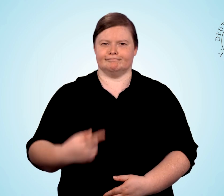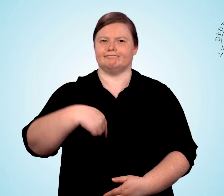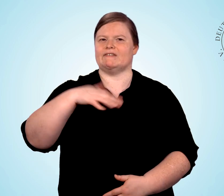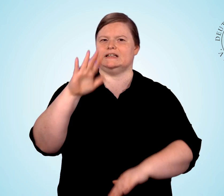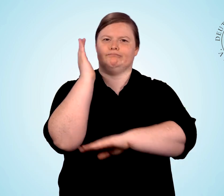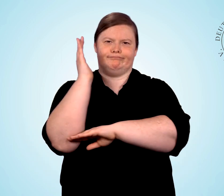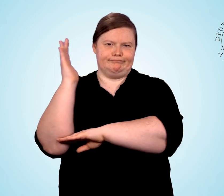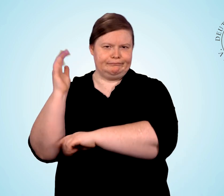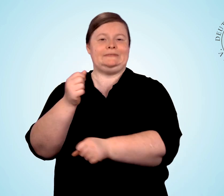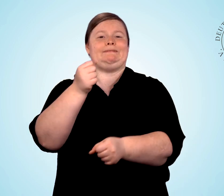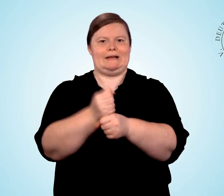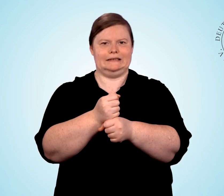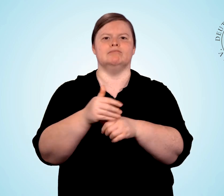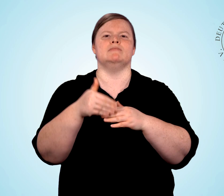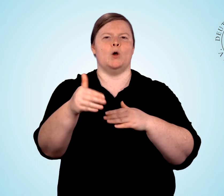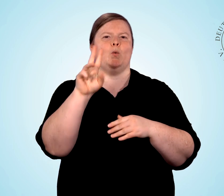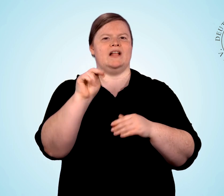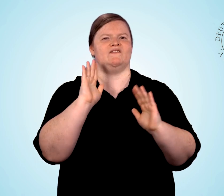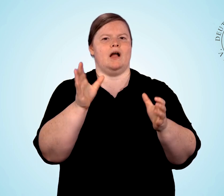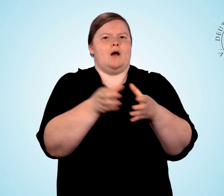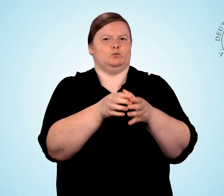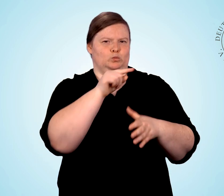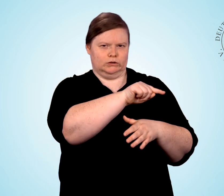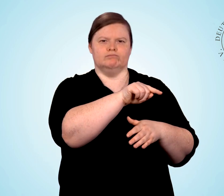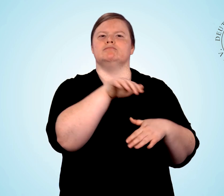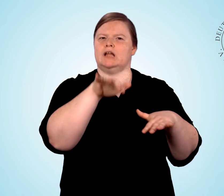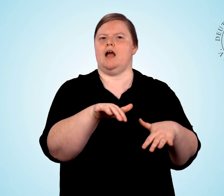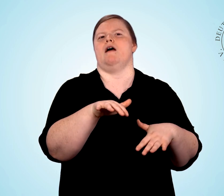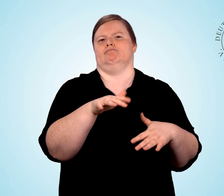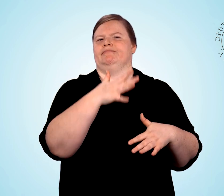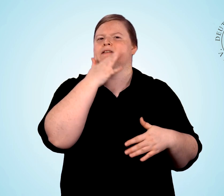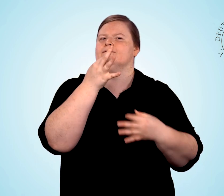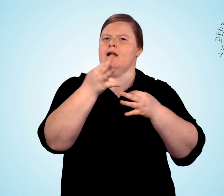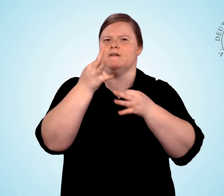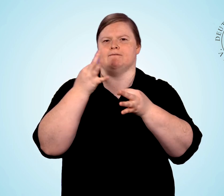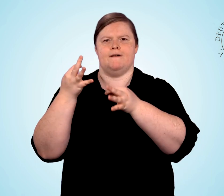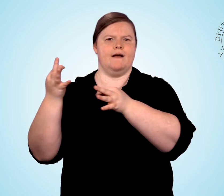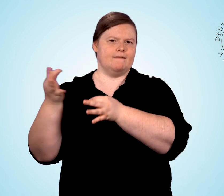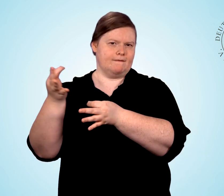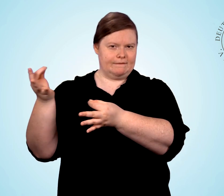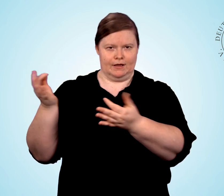Anschließend hat der UN-Fachausschuss viele Fragen an uns gestellt.